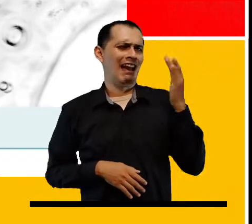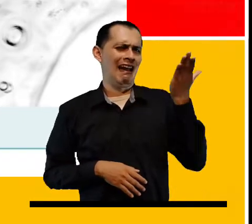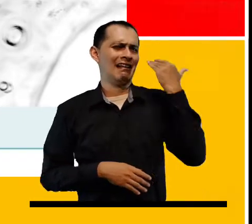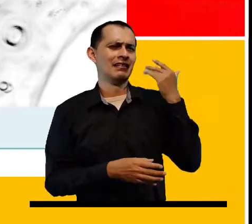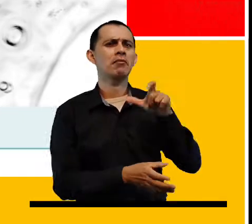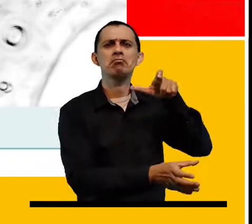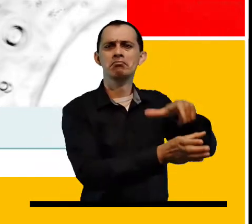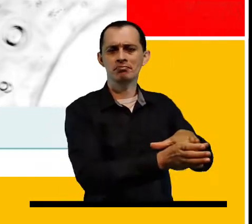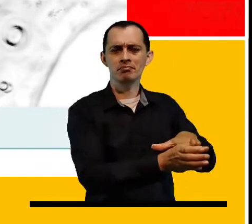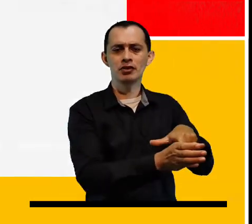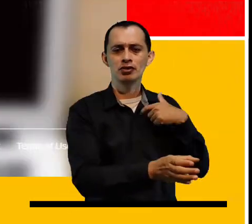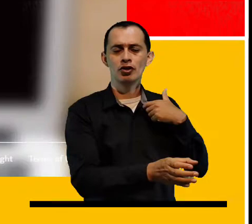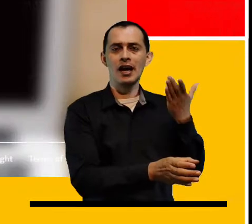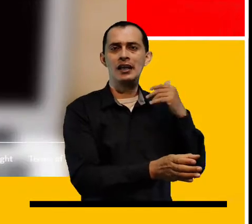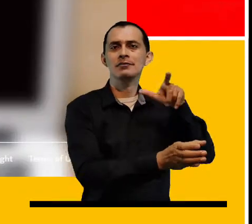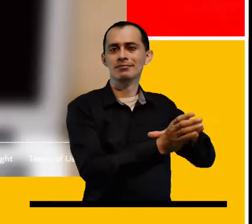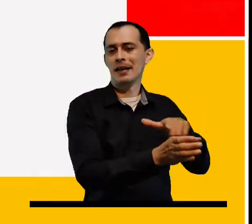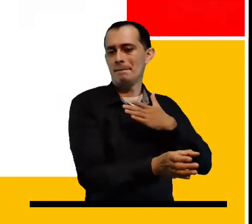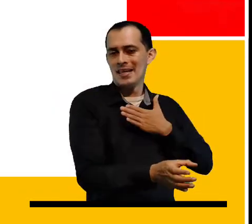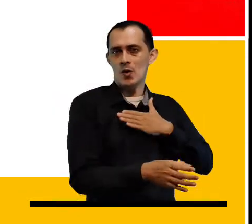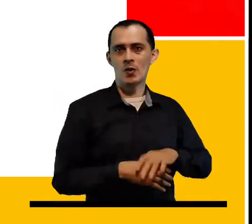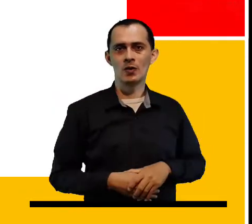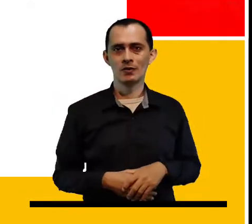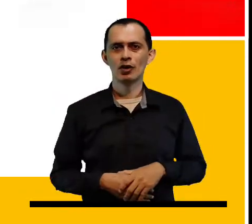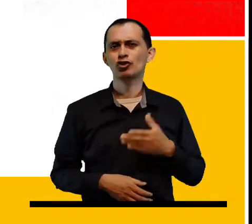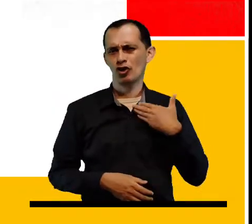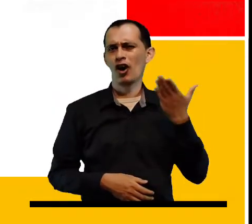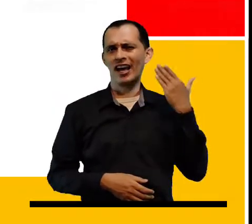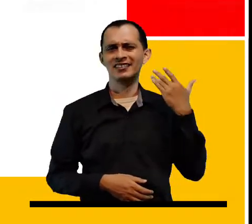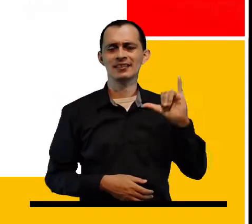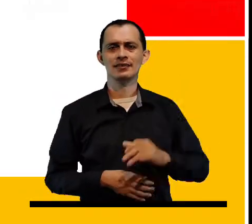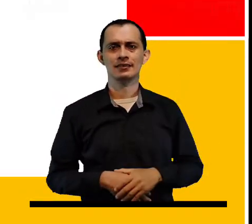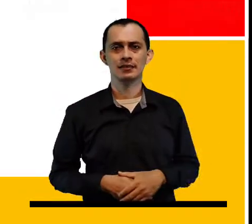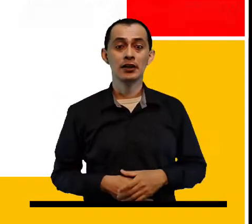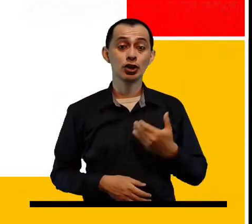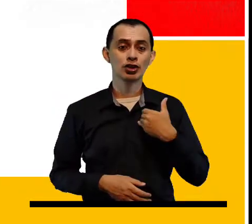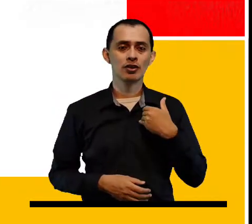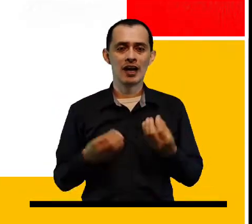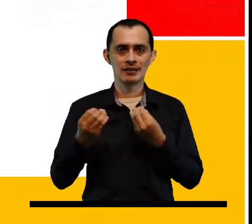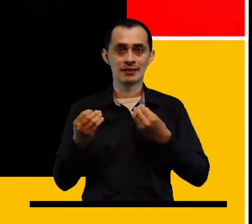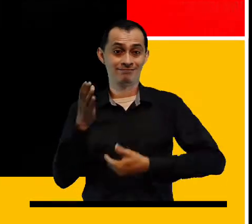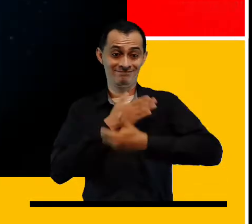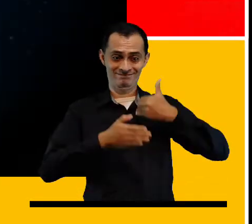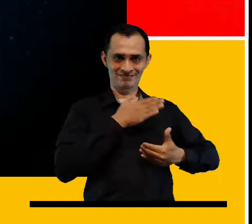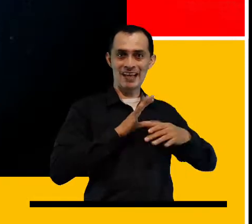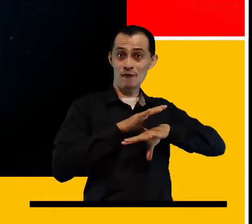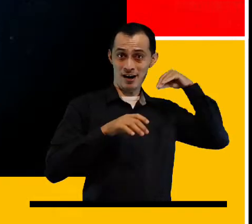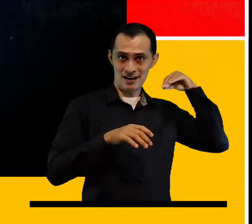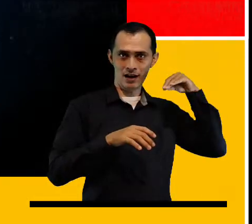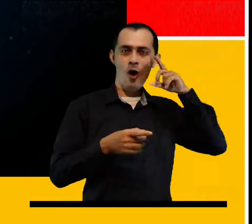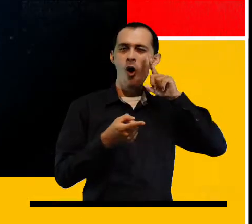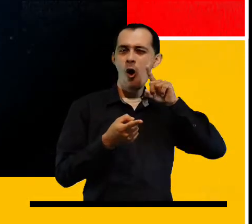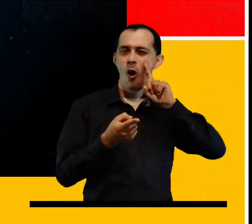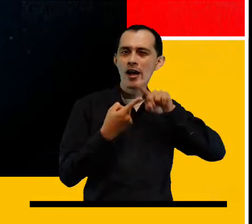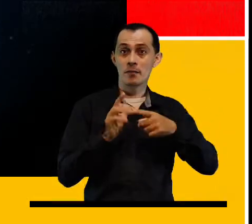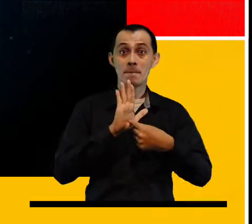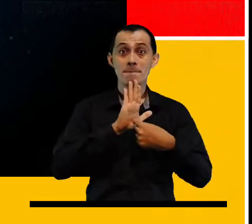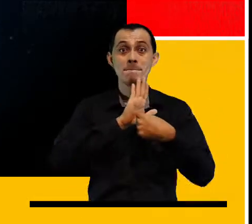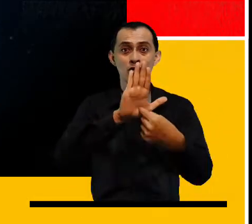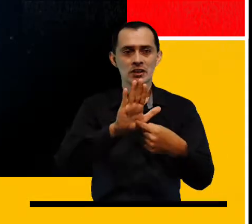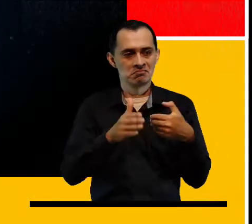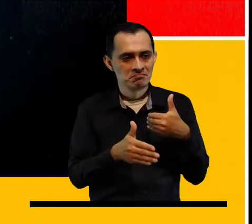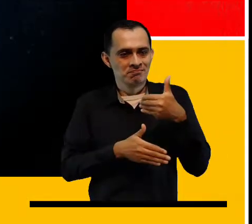pero le voy a dar la opción de salir, y voy a ingresar como si yo no estuviera registrada.